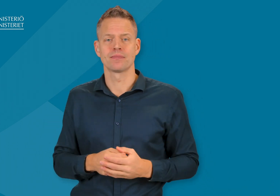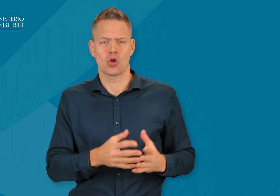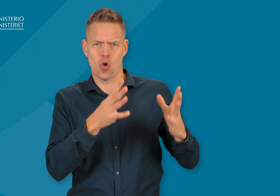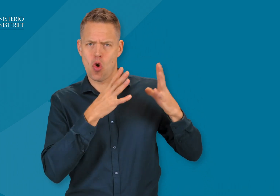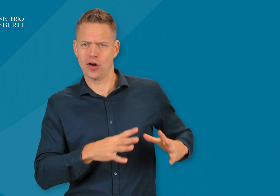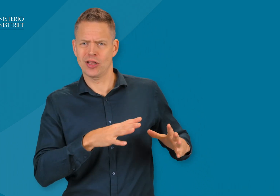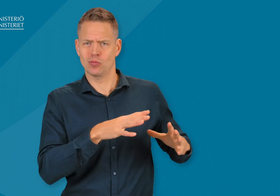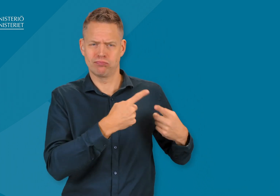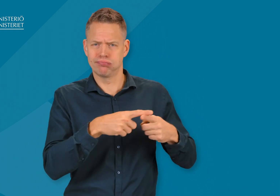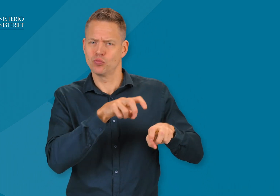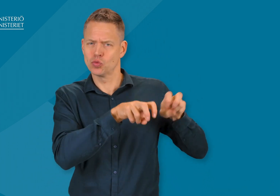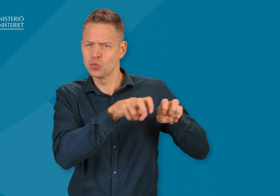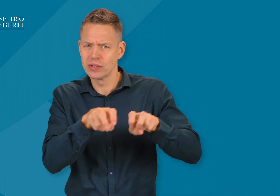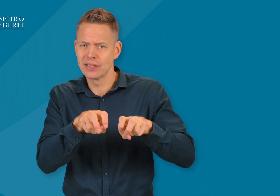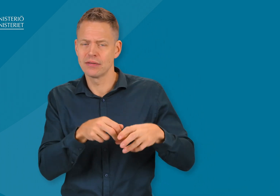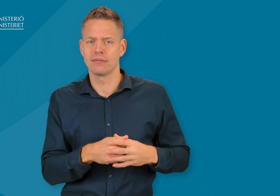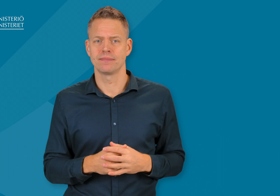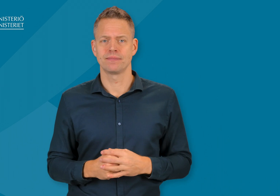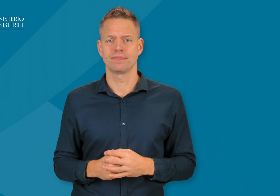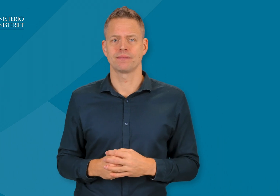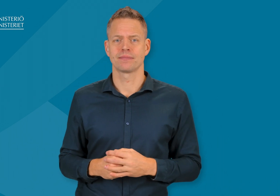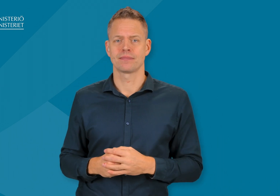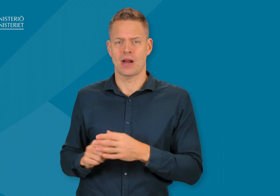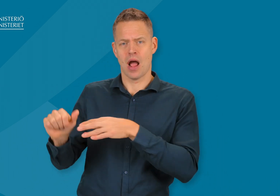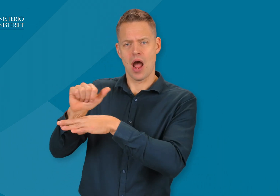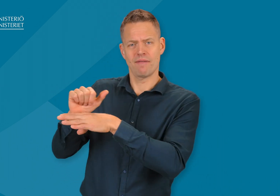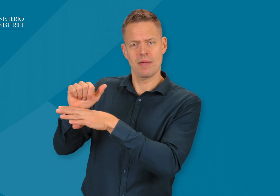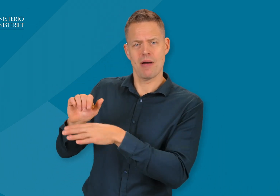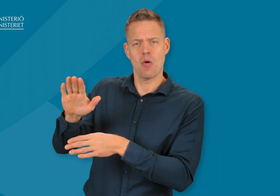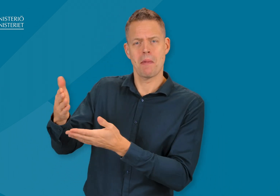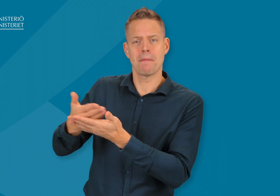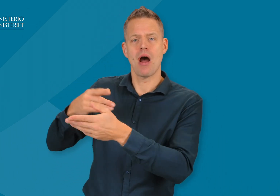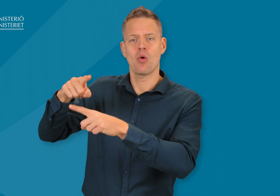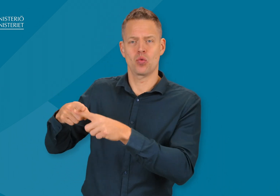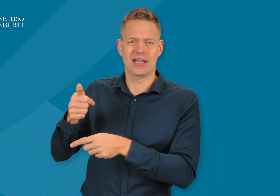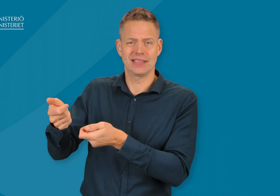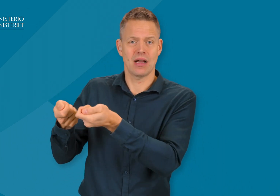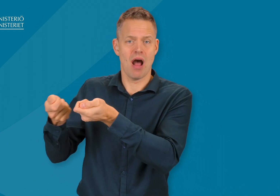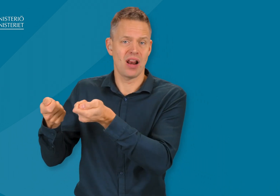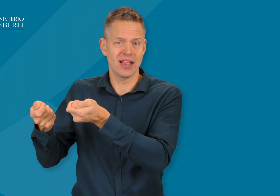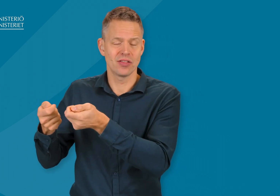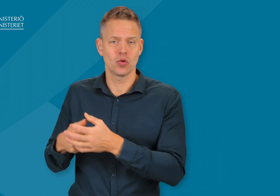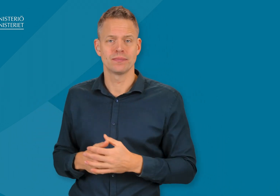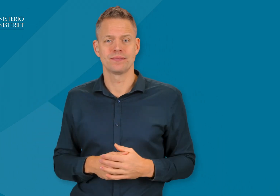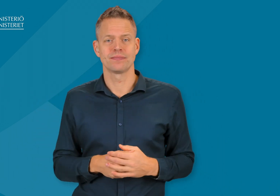• onnettomuuksien tutkinta • Ahvenanmaan maakunnan itsehallinto